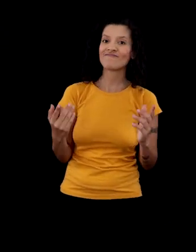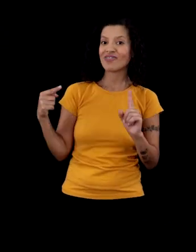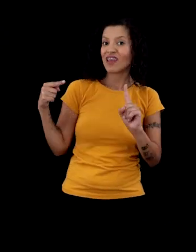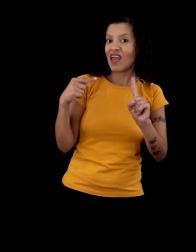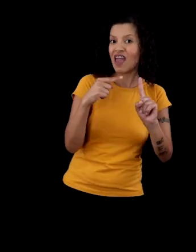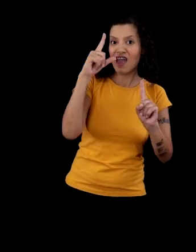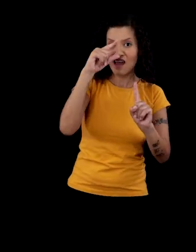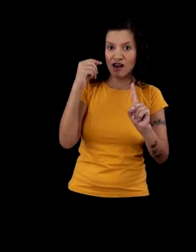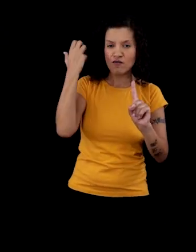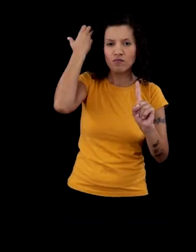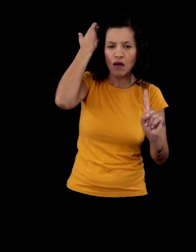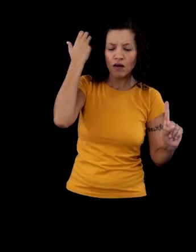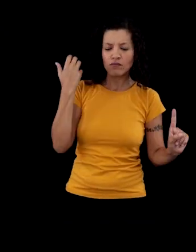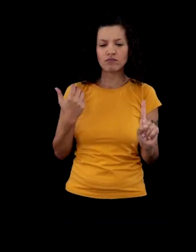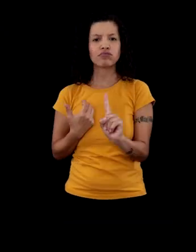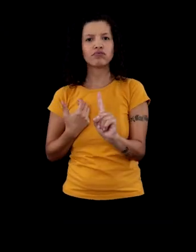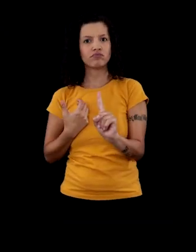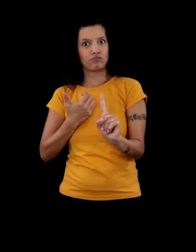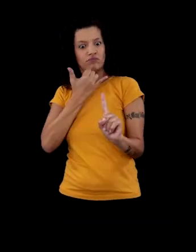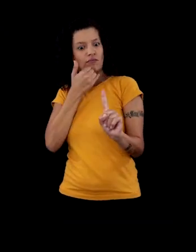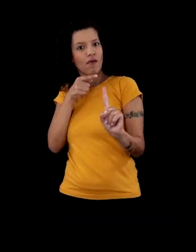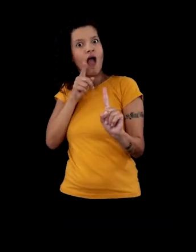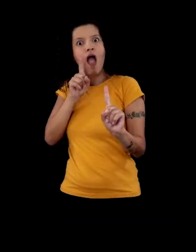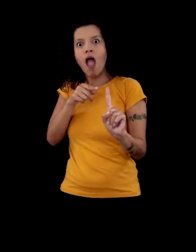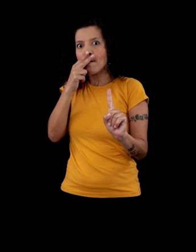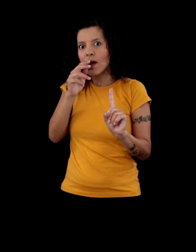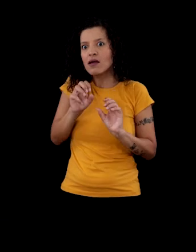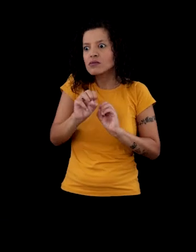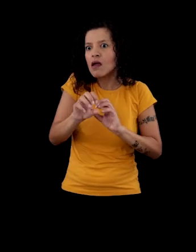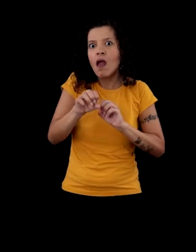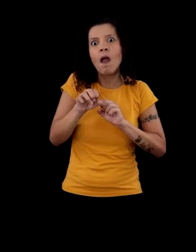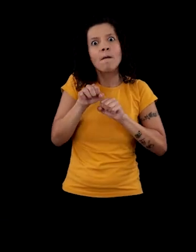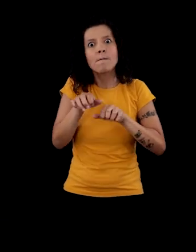Então ela entra num cenário como se fosse uma mestra.